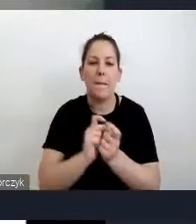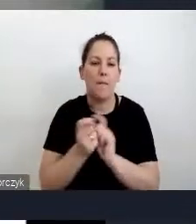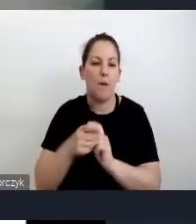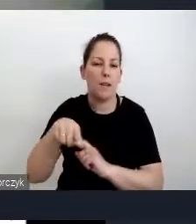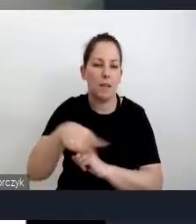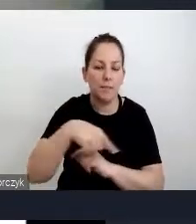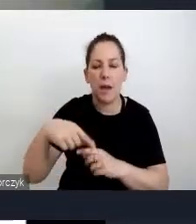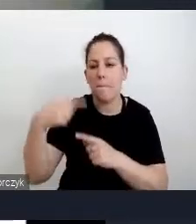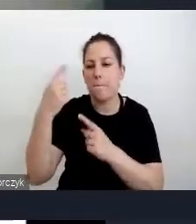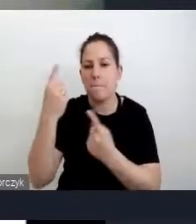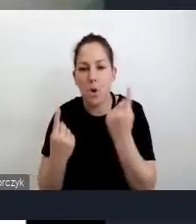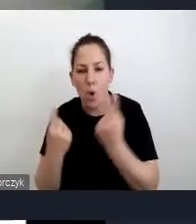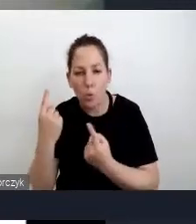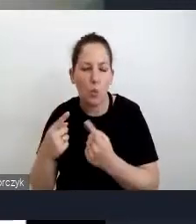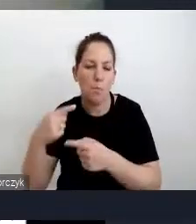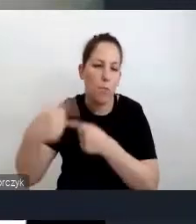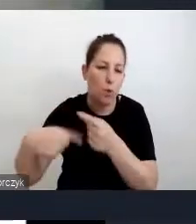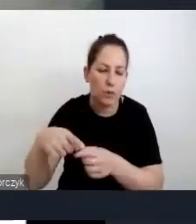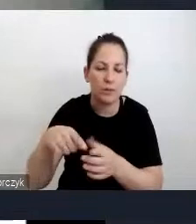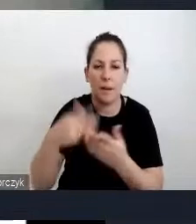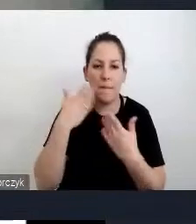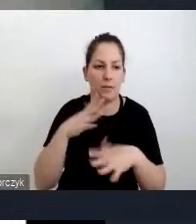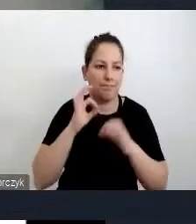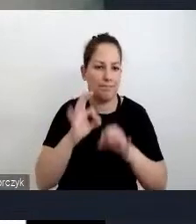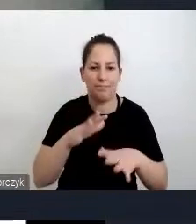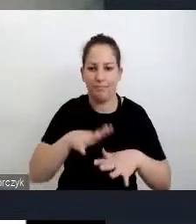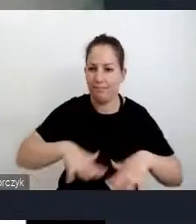pozwalają na stworzenie naprawdę dobrze prosperującej lokalnej gospodarki.